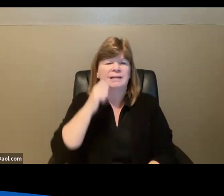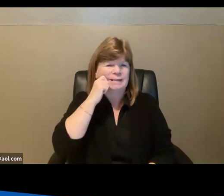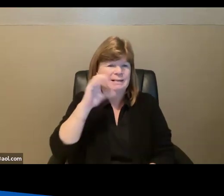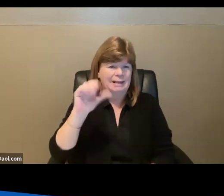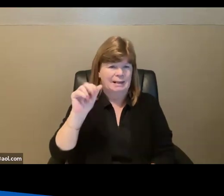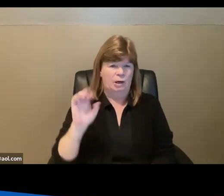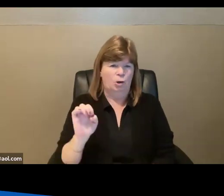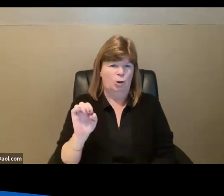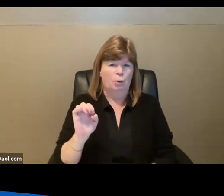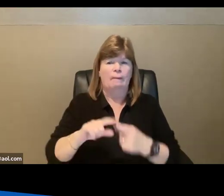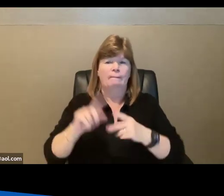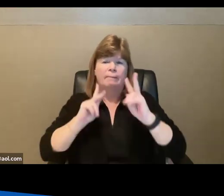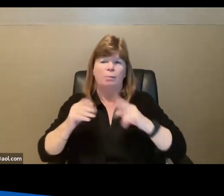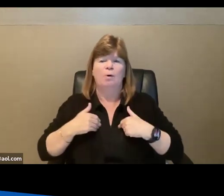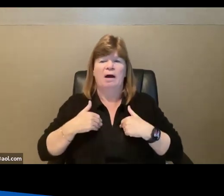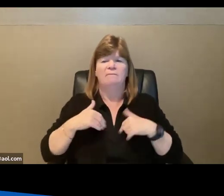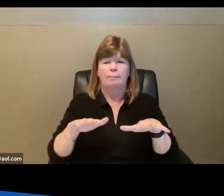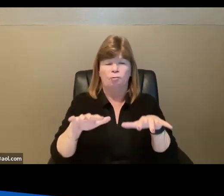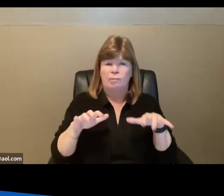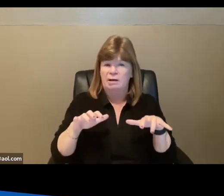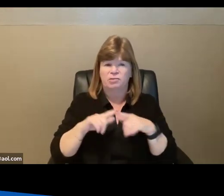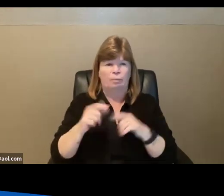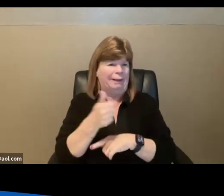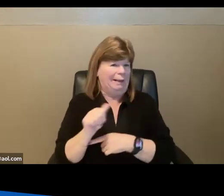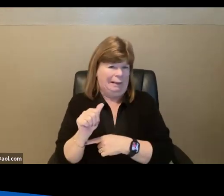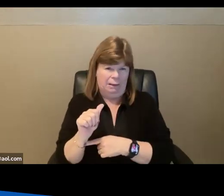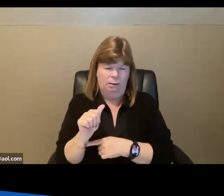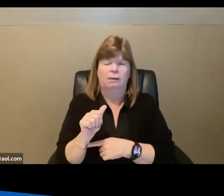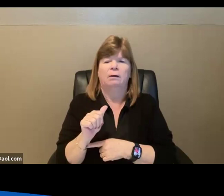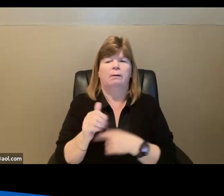Las personas que tienen parálisis por cualquier causa, ya sea lesión de médula espinal,